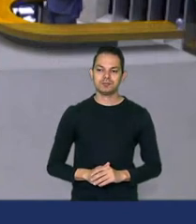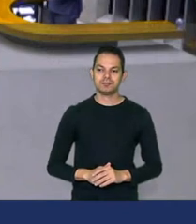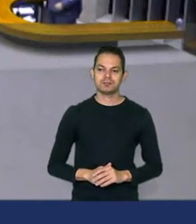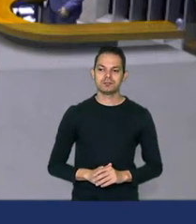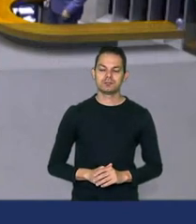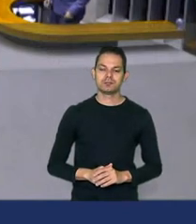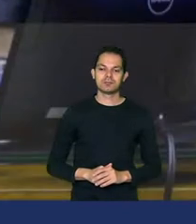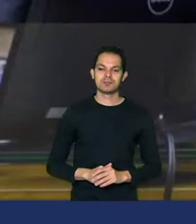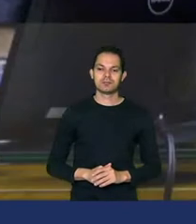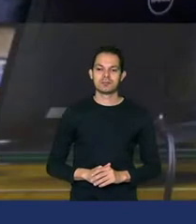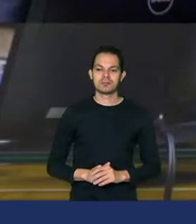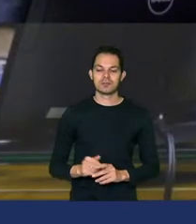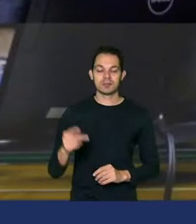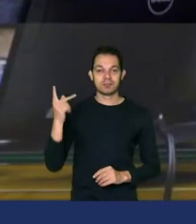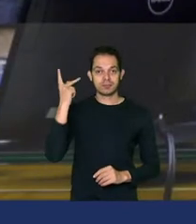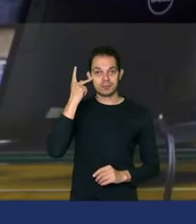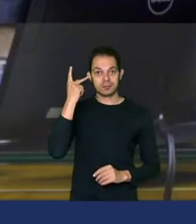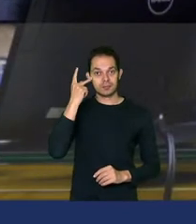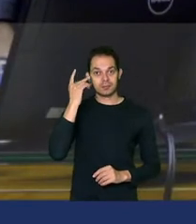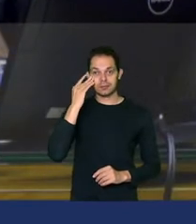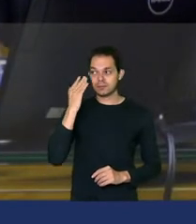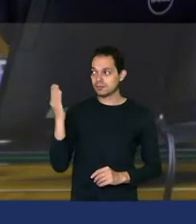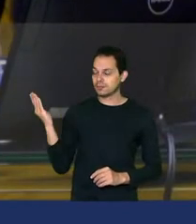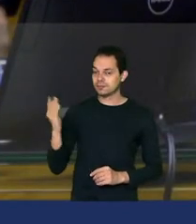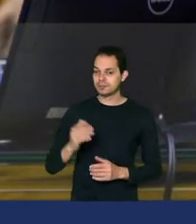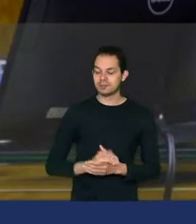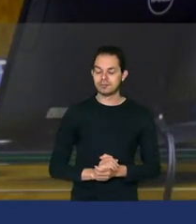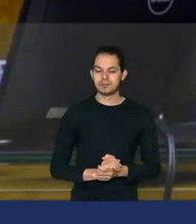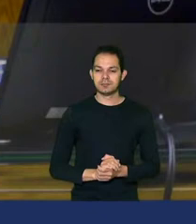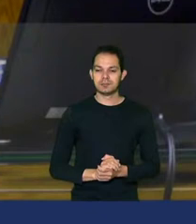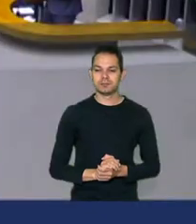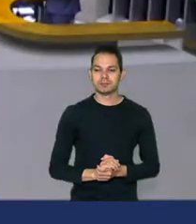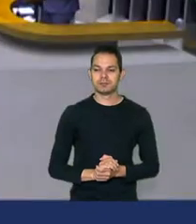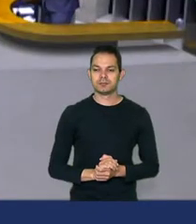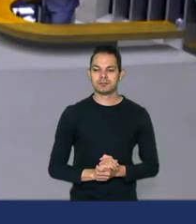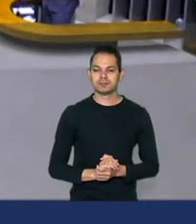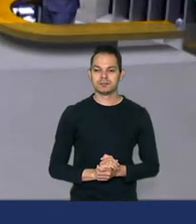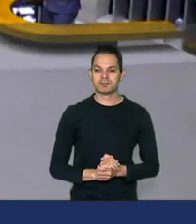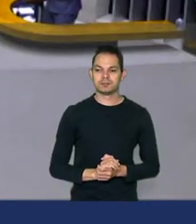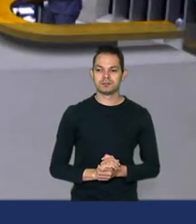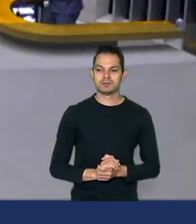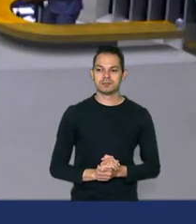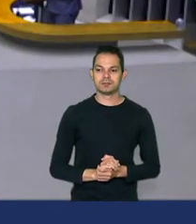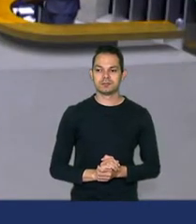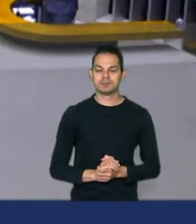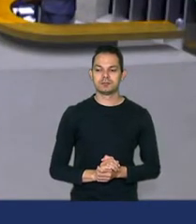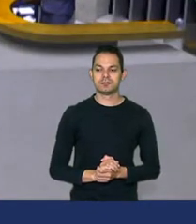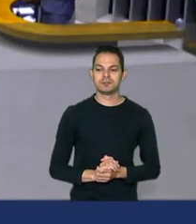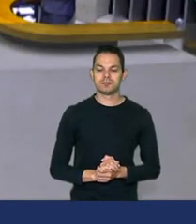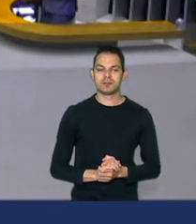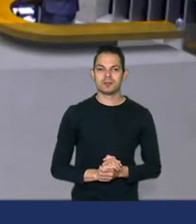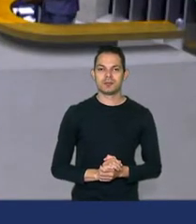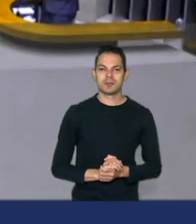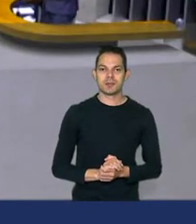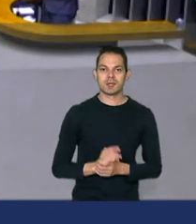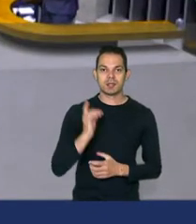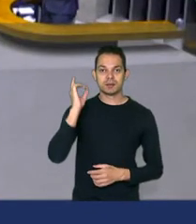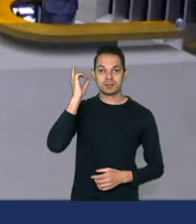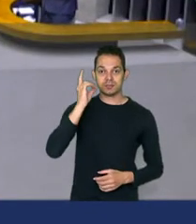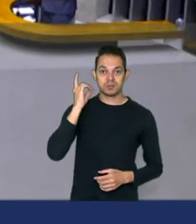PIDO, O DEPUTADO GUGA PEIXOTO, DE SÃO PAULO. POR FAVOR, DEPUTADO. -- [DEPUTADO]: CAROS